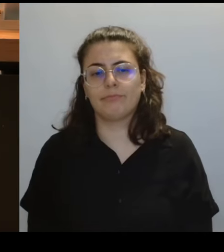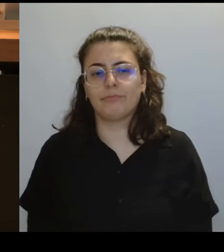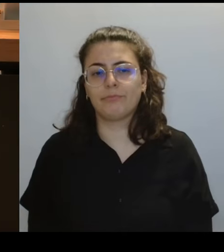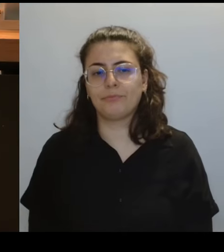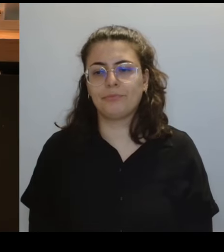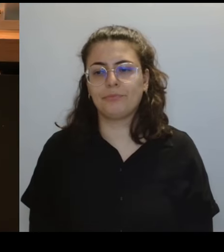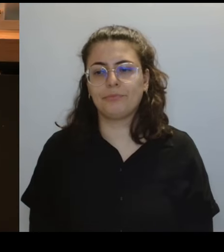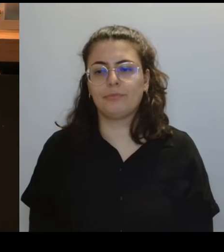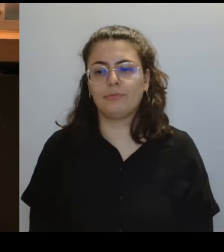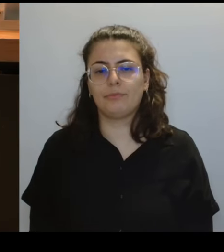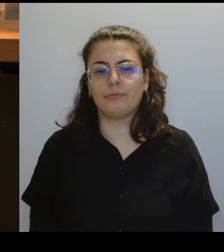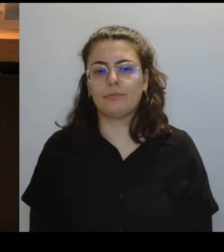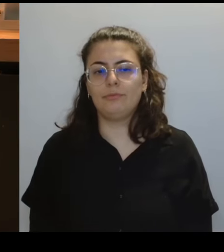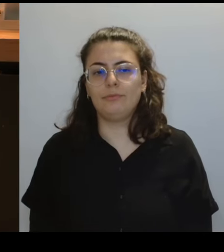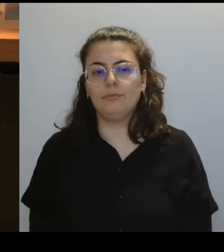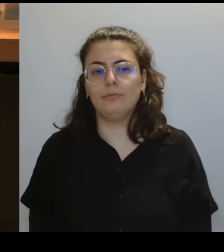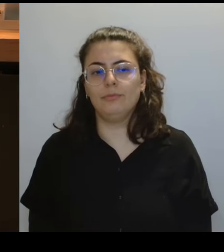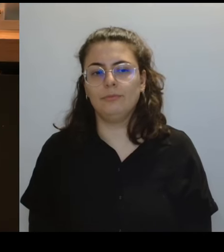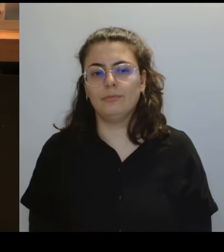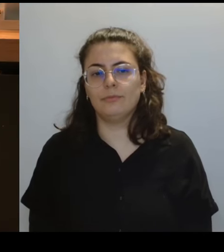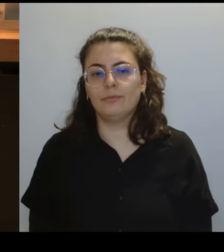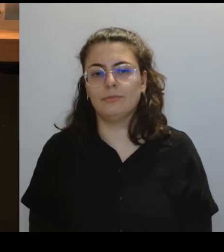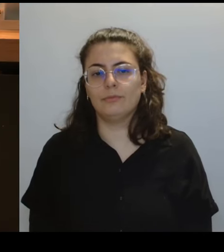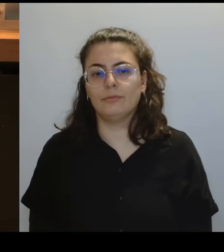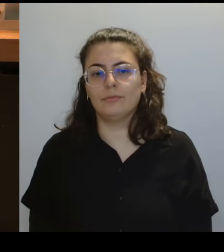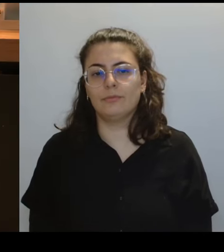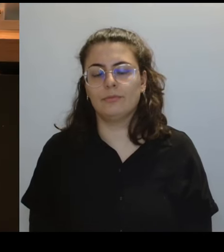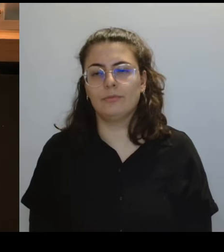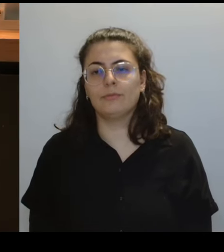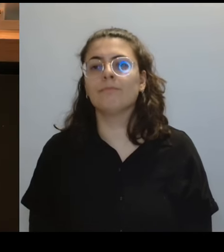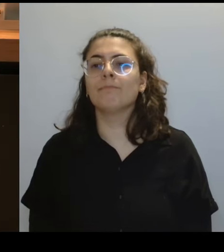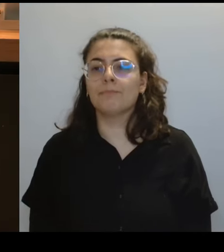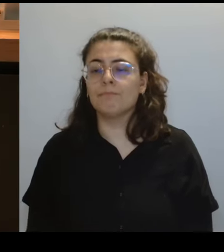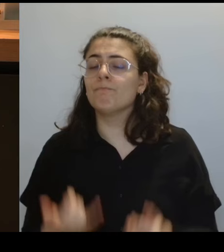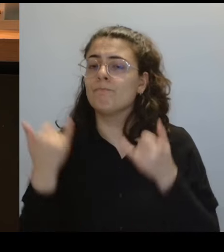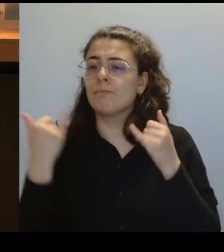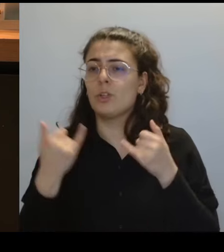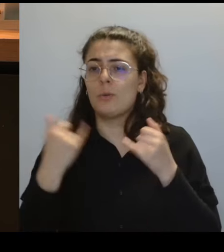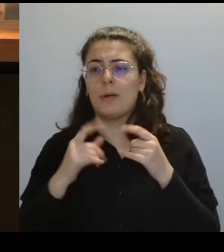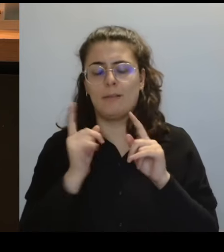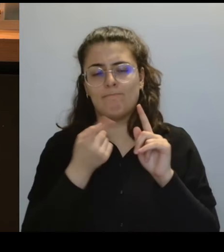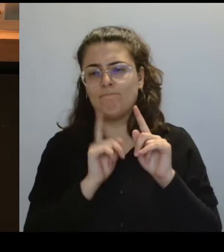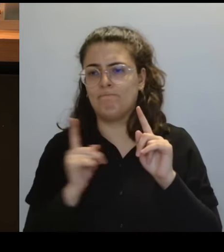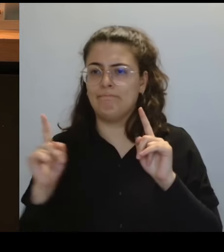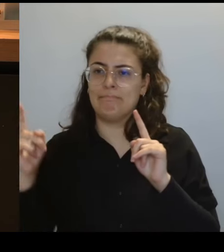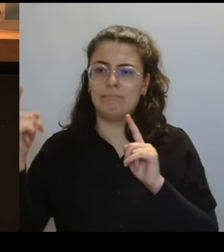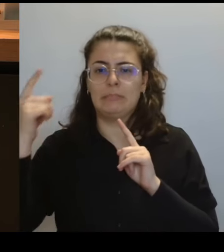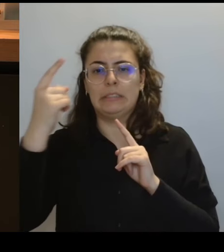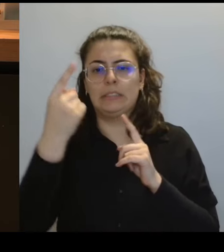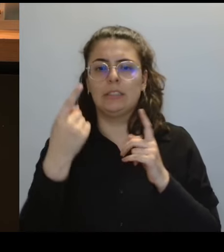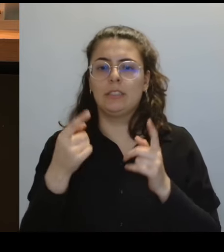Und jetzt muss ich leider doch noch mal einen Bogen ziehen, weil Sie, Herr Wiedenhaupt, haben ja hier auch schon mal einen Antrag zum